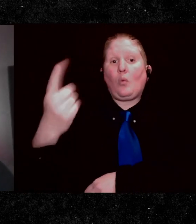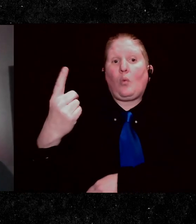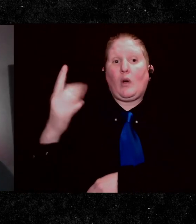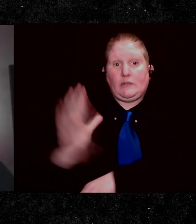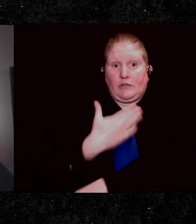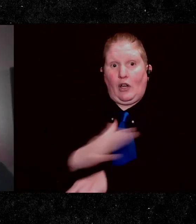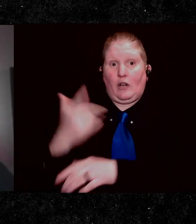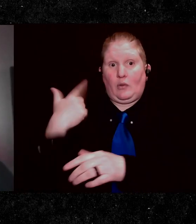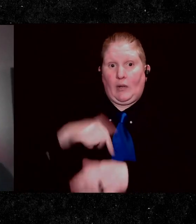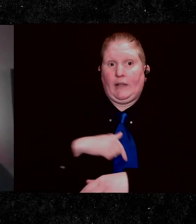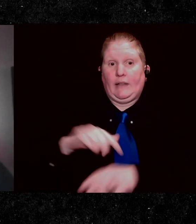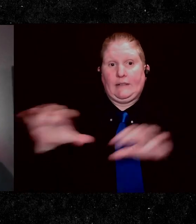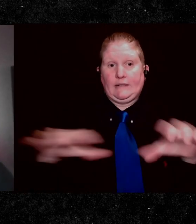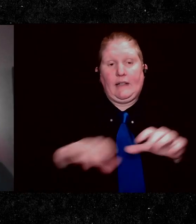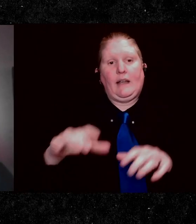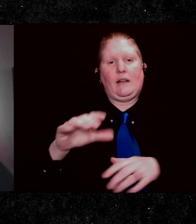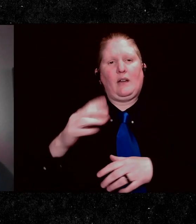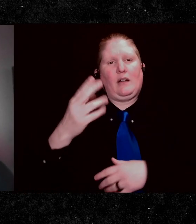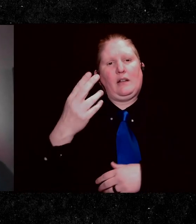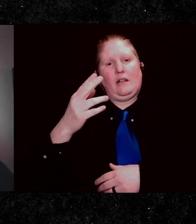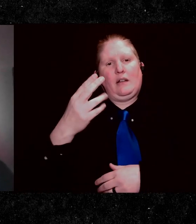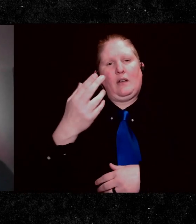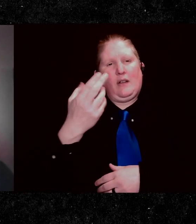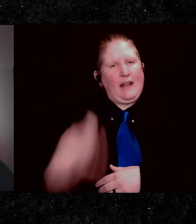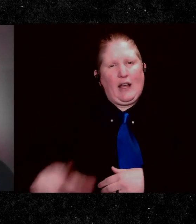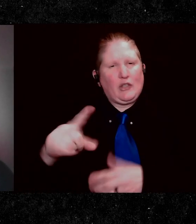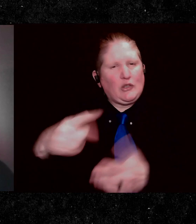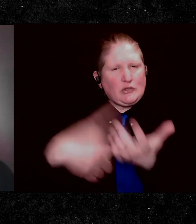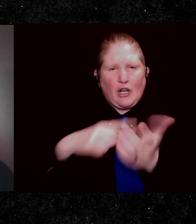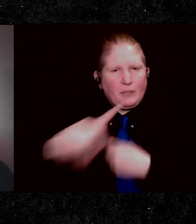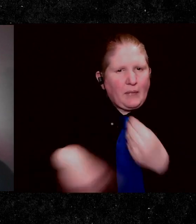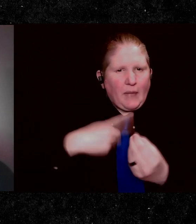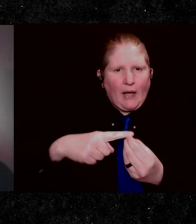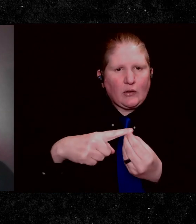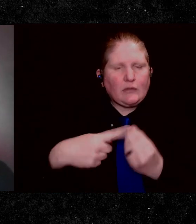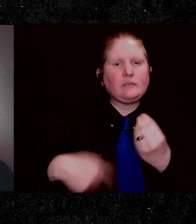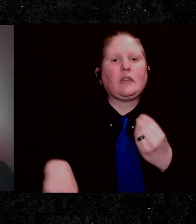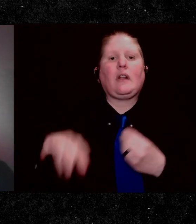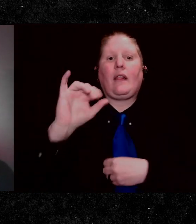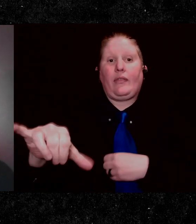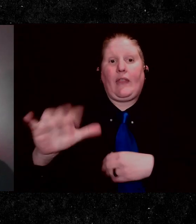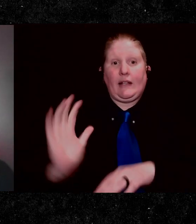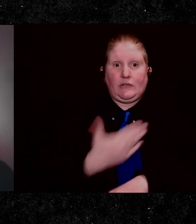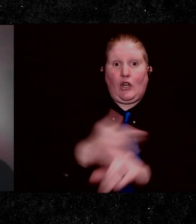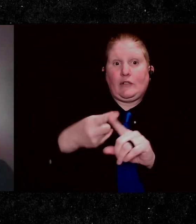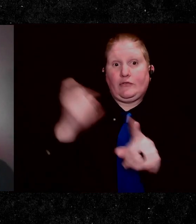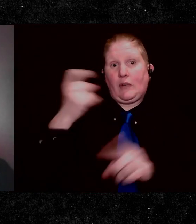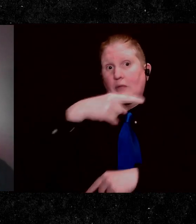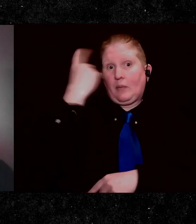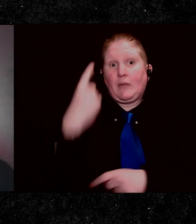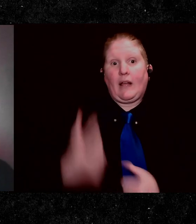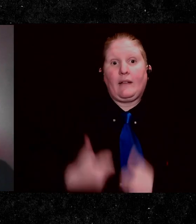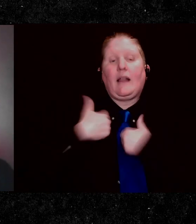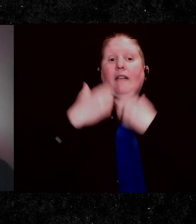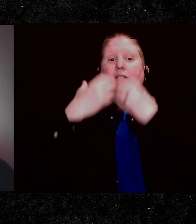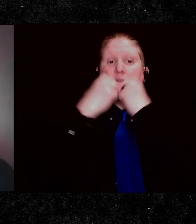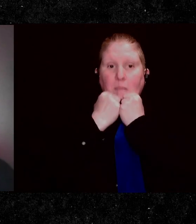que hicimos juntos para el concierto "Saber mi nombre es el infierno del que hablas", una canción que surgió del movimiento Black Lives Matter. Después del concierto,